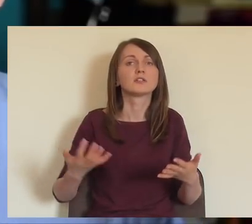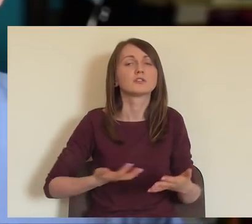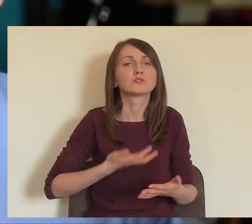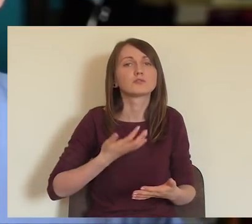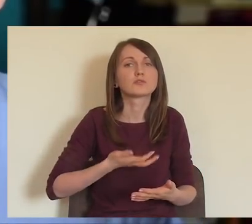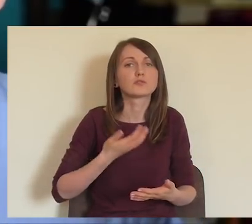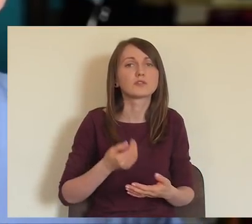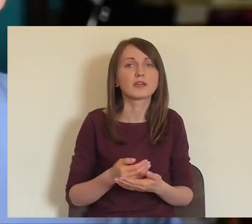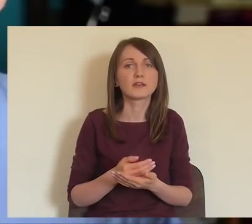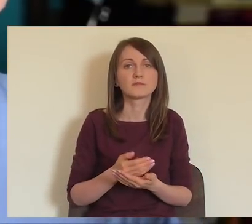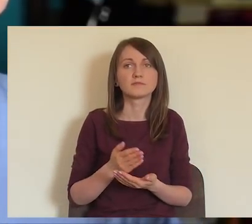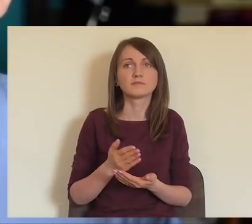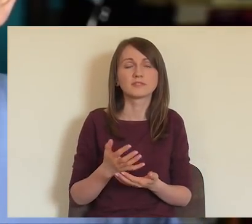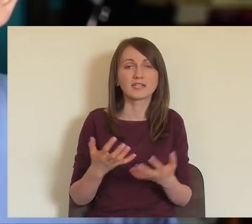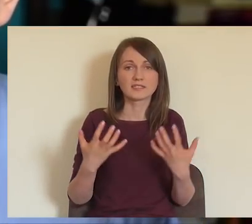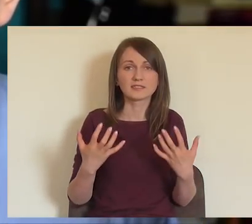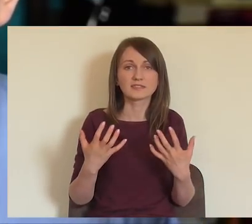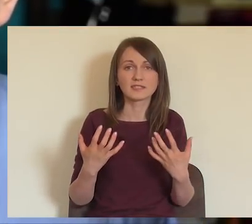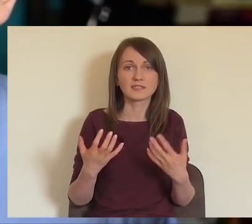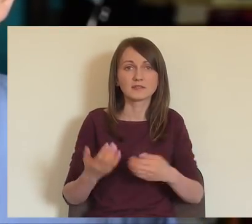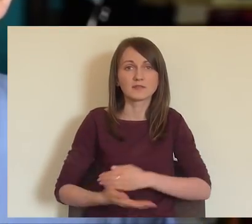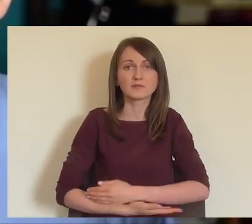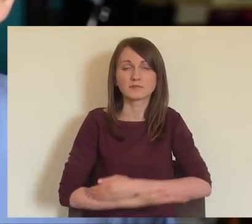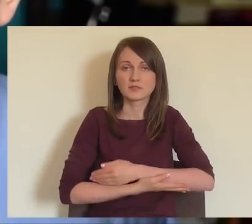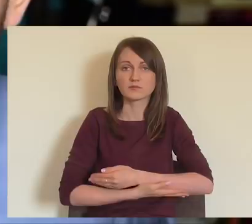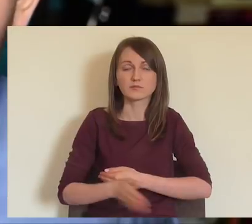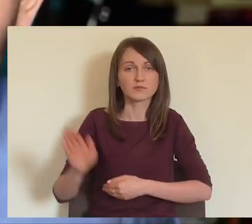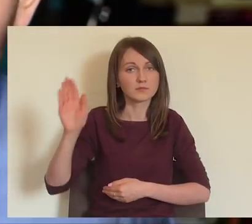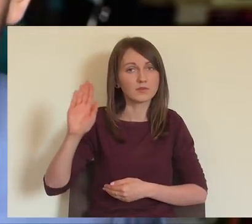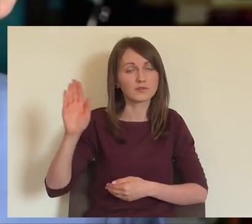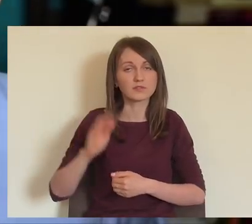więc ta relacja jest istotą tego, czy ja wyjdę z tego wieczernika,